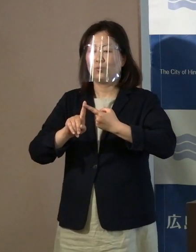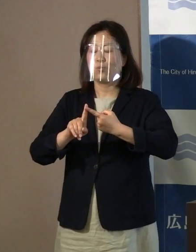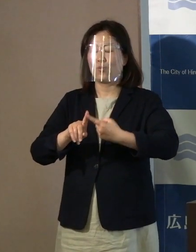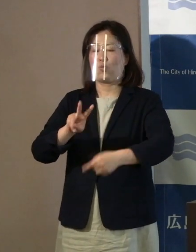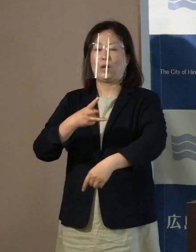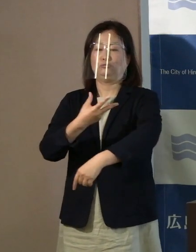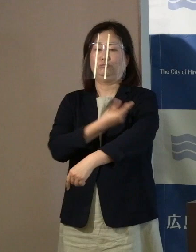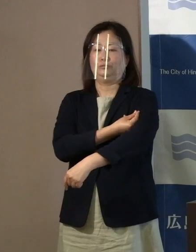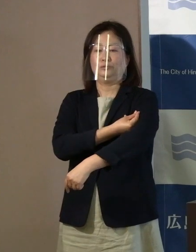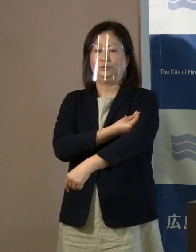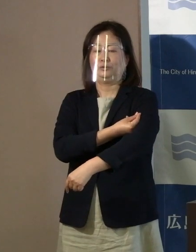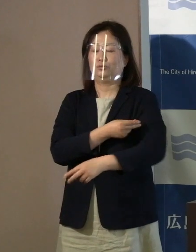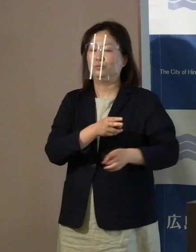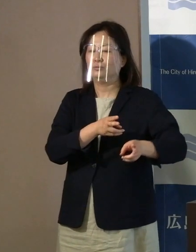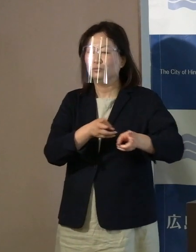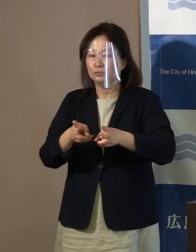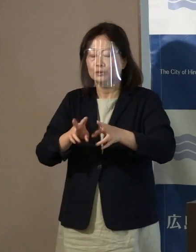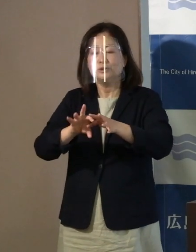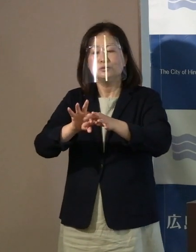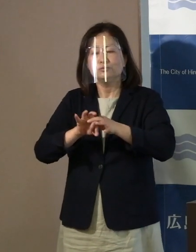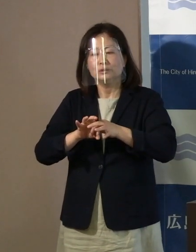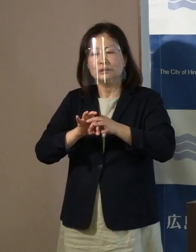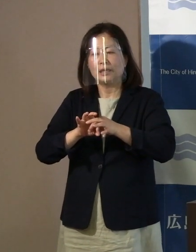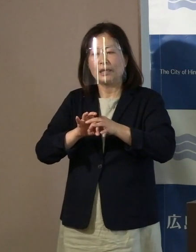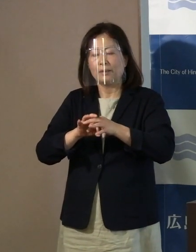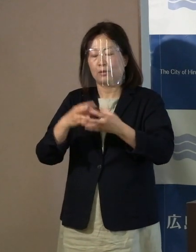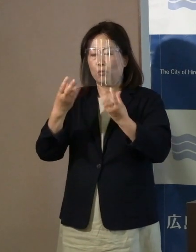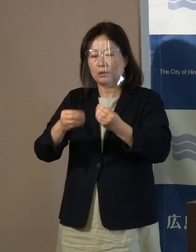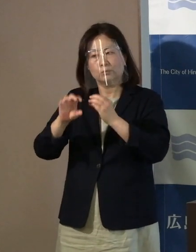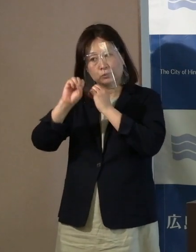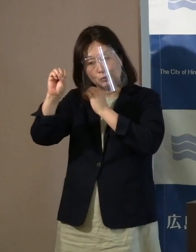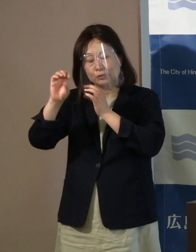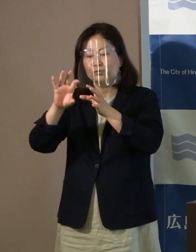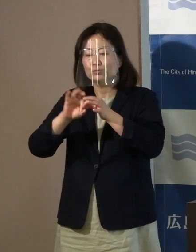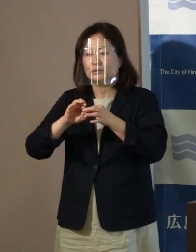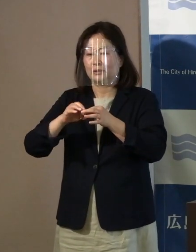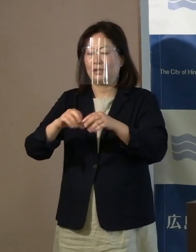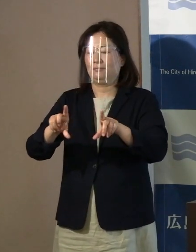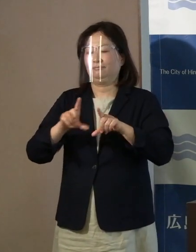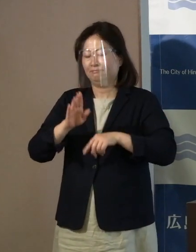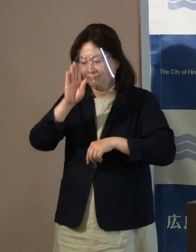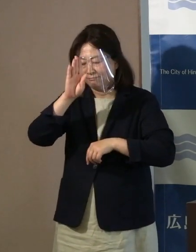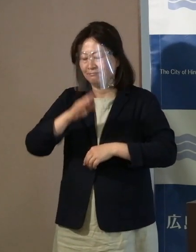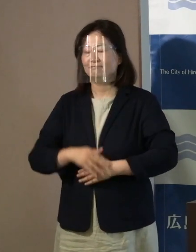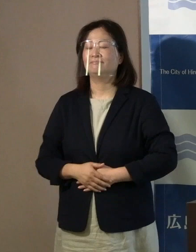見通しなどについてお聞かせください｡